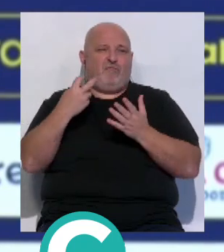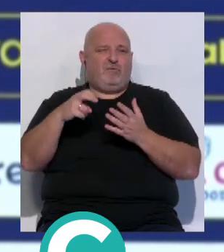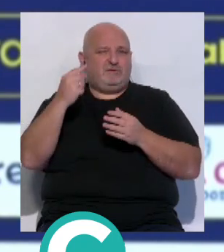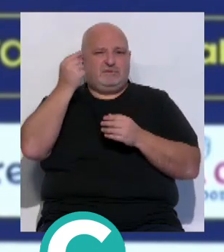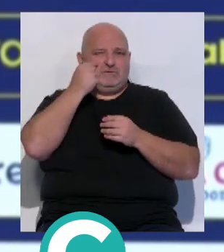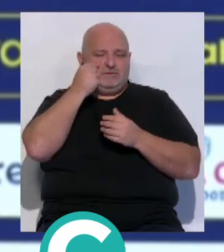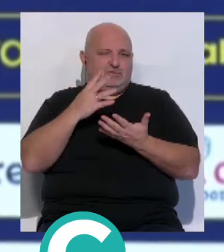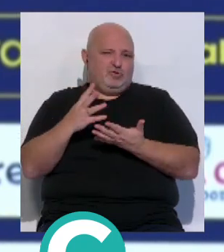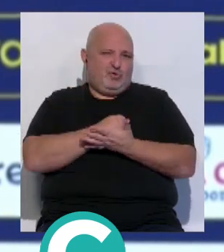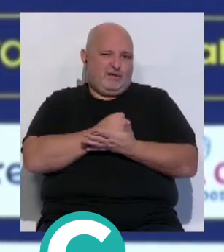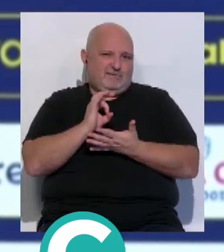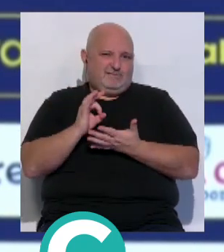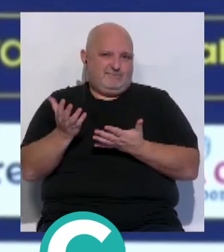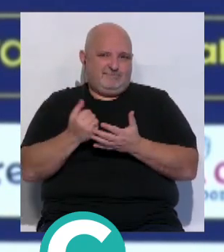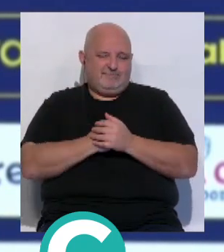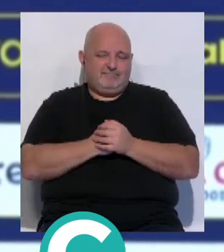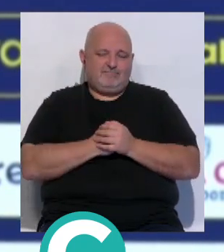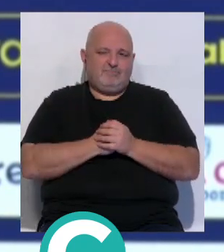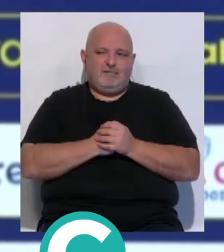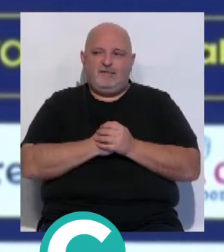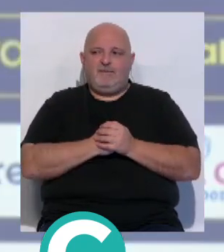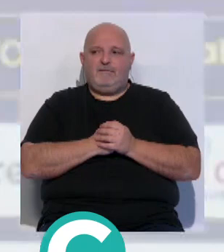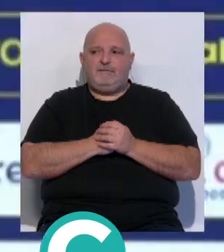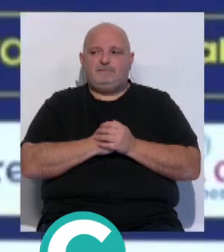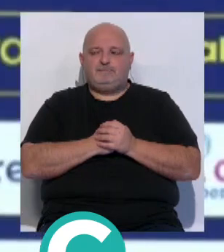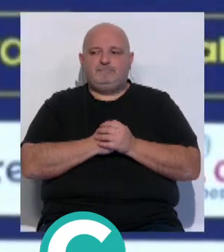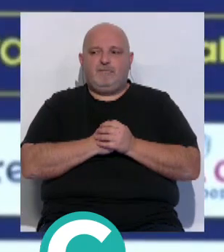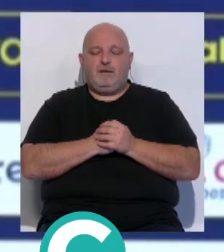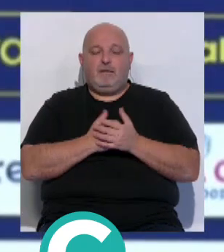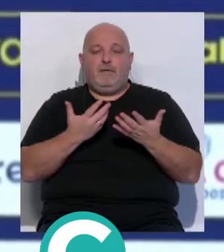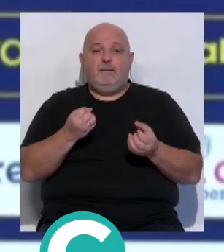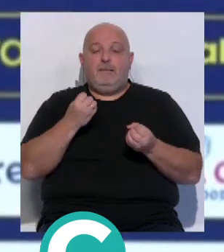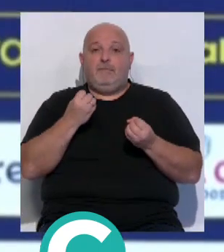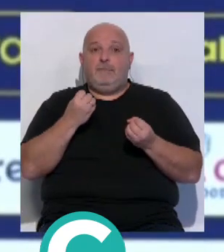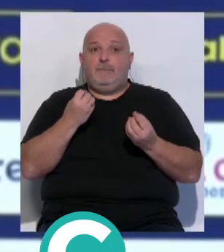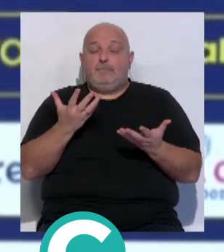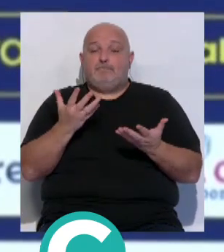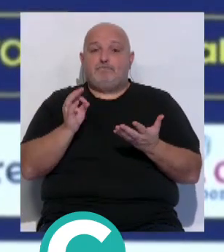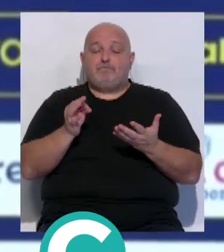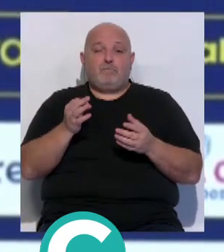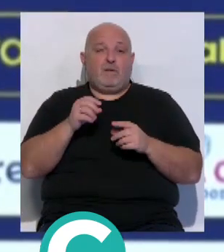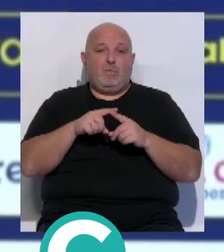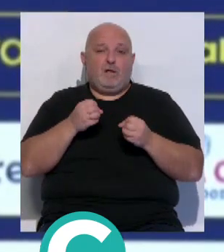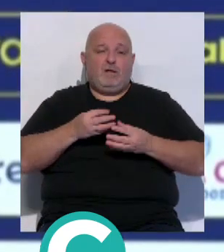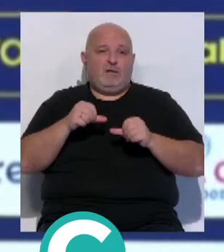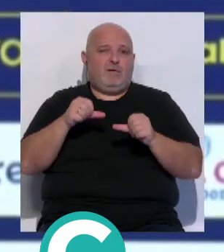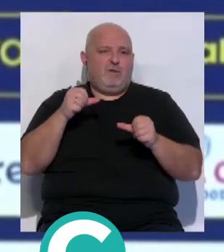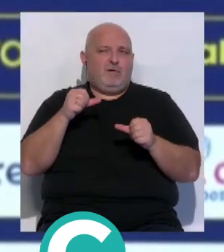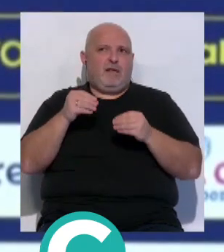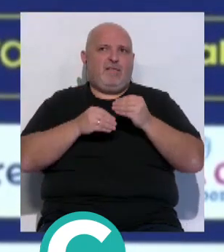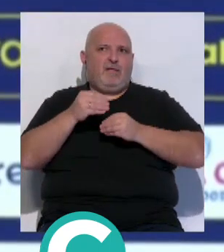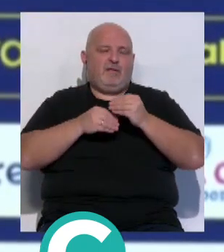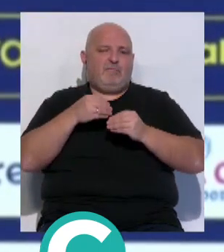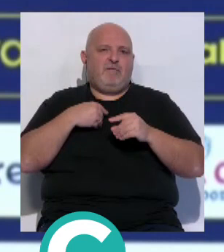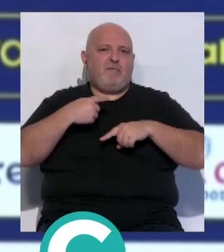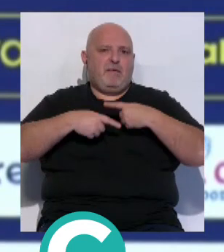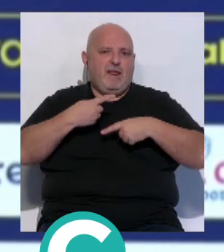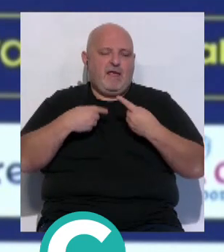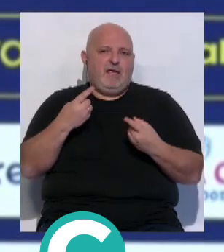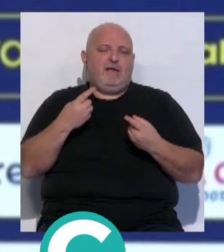todo y nada eso Bueno la verdad que lo que vine hablando ayer un poco con mi familia y con mi